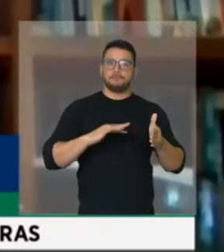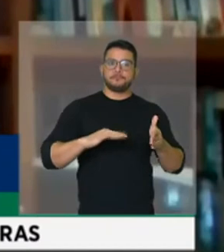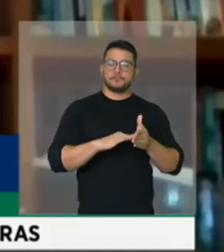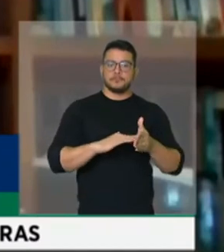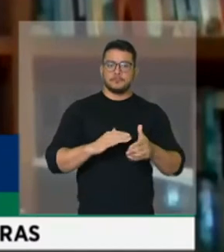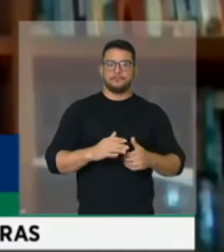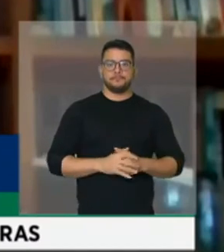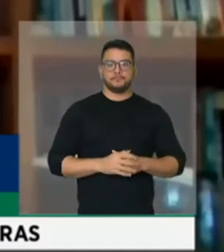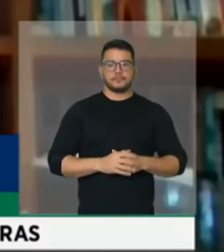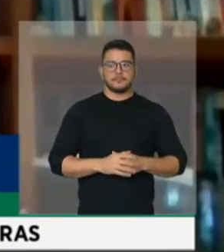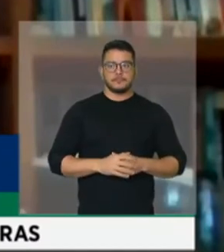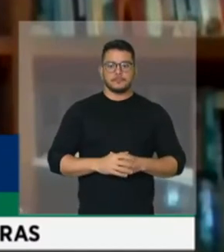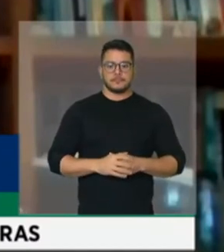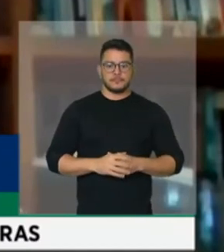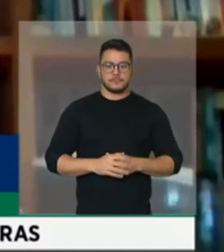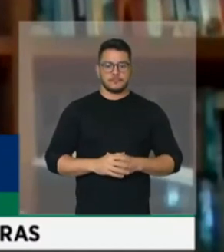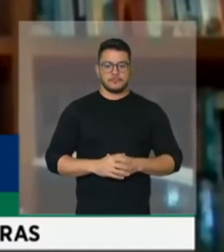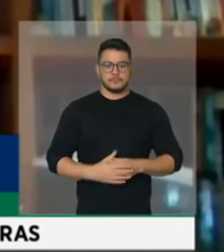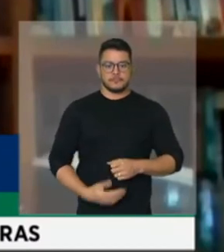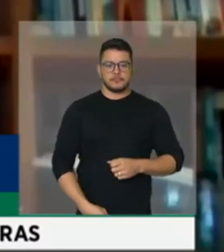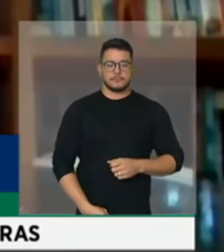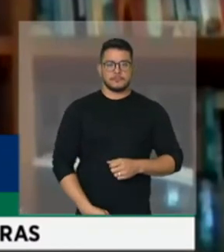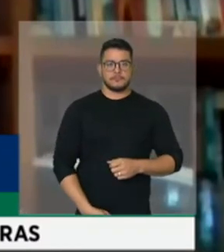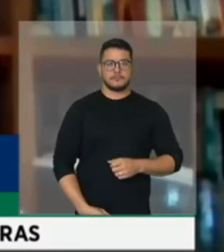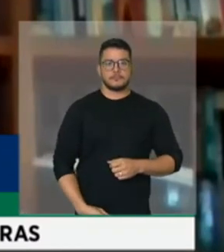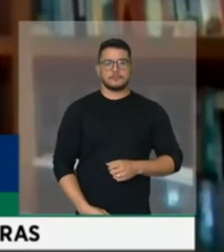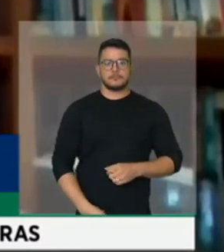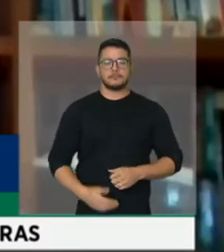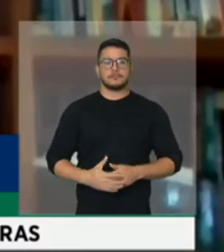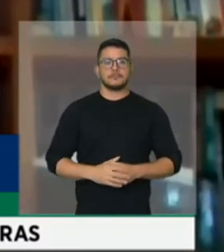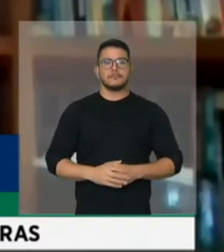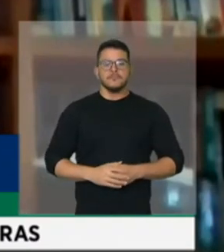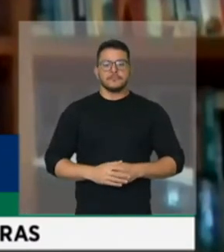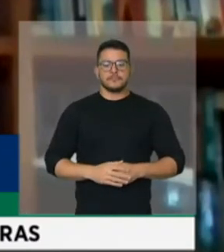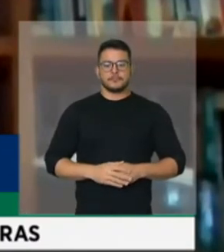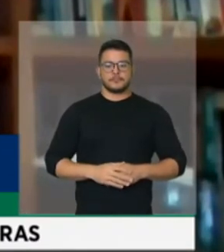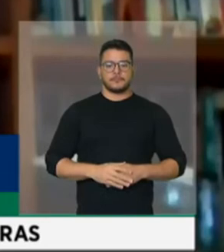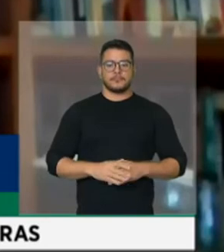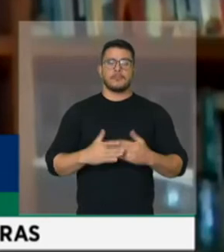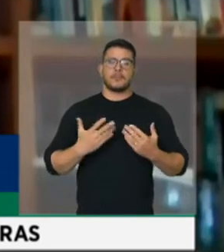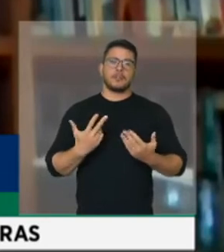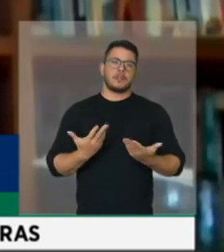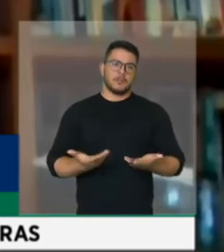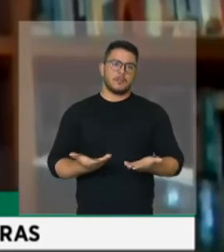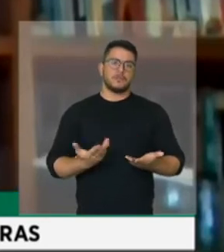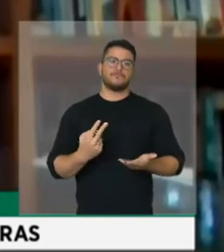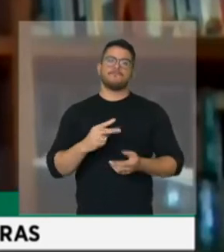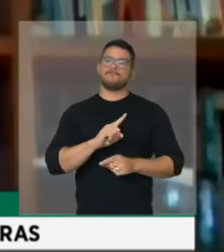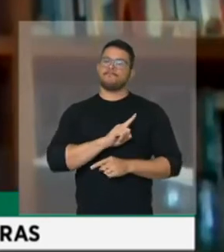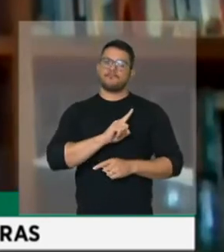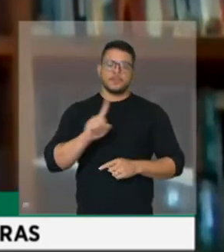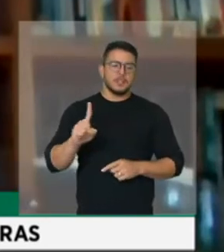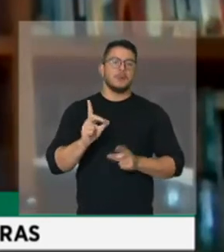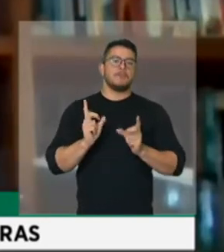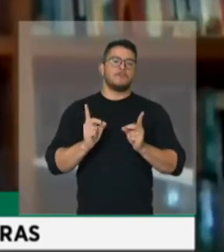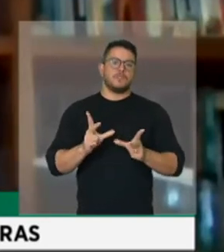CRIME CONTRA O PATRIMÔNIO NACIONAL. E MAIS, NÃO HAVERÁ SEGURANÇA HÍDRICA PORQUE HÁ UM USO MÚLTIPLO DAS